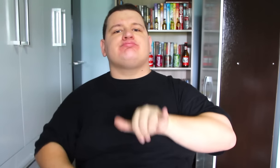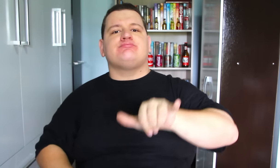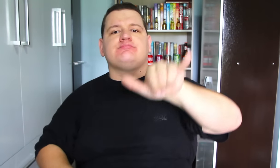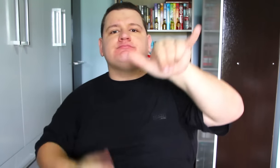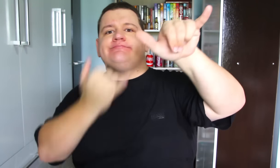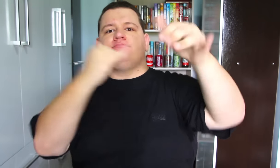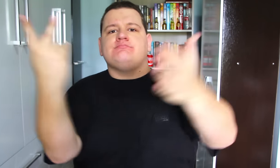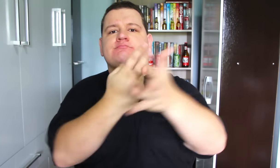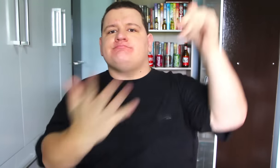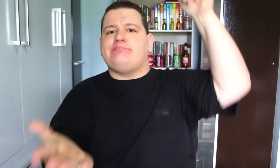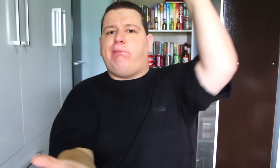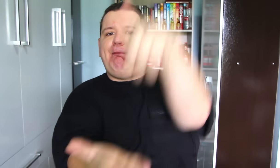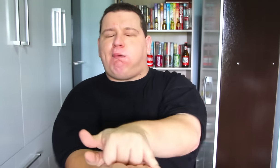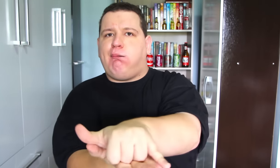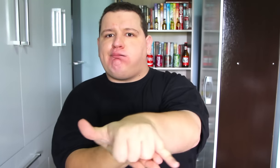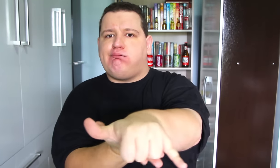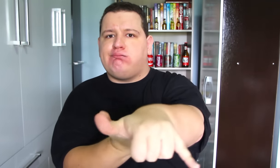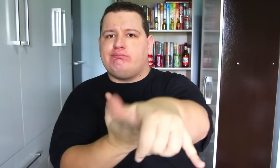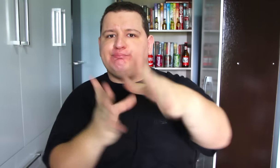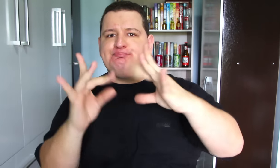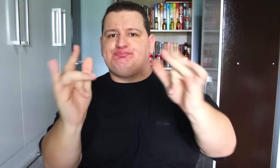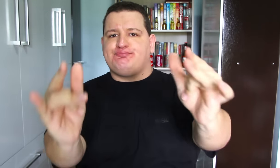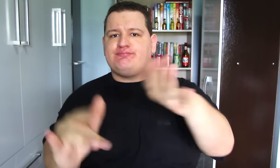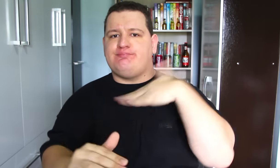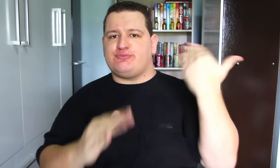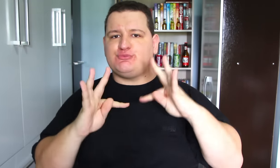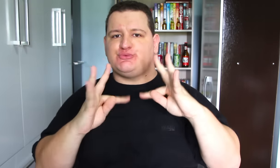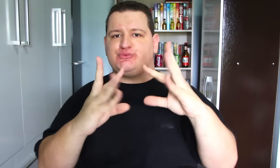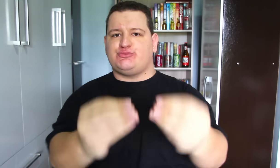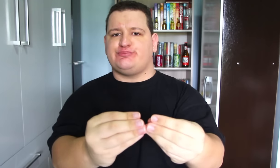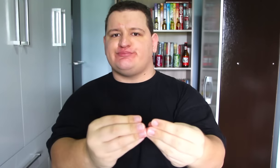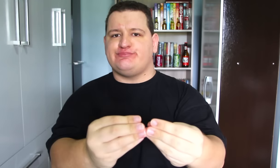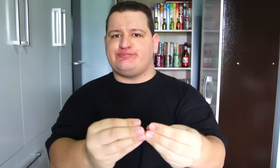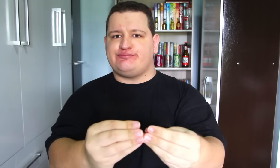Todos morreram no acidente aéreo.